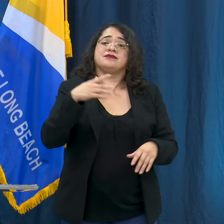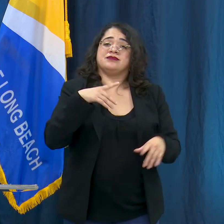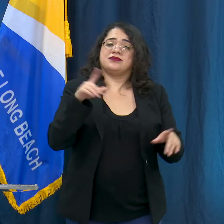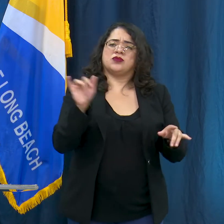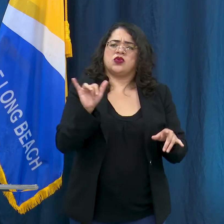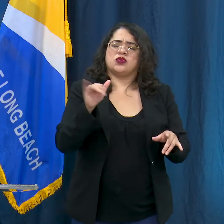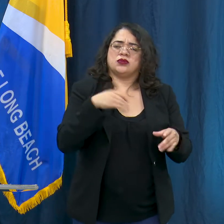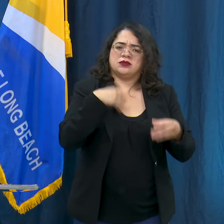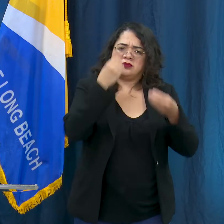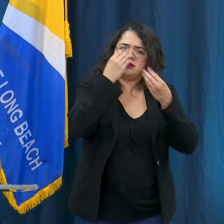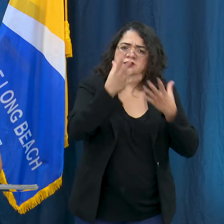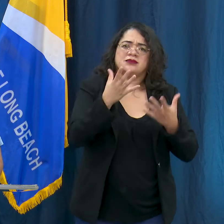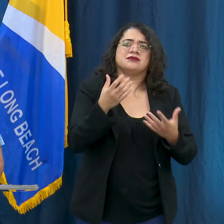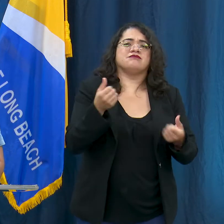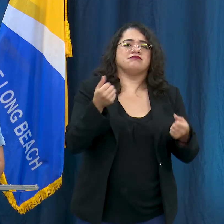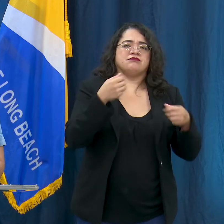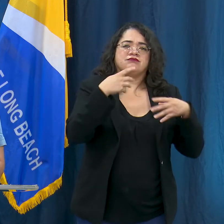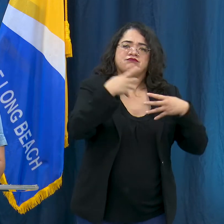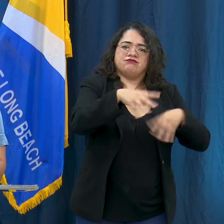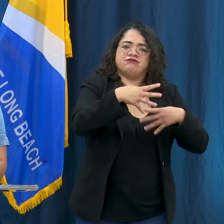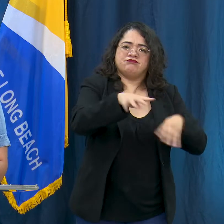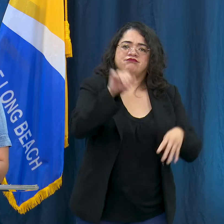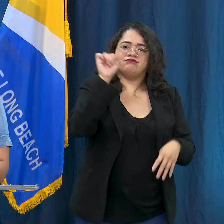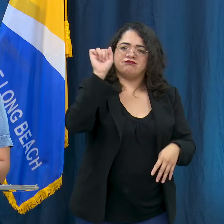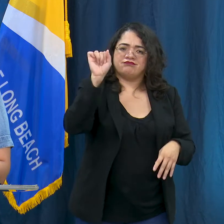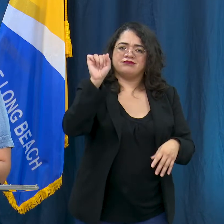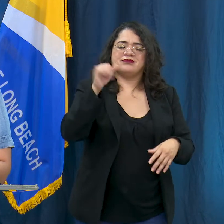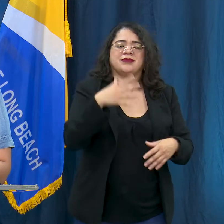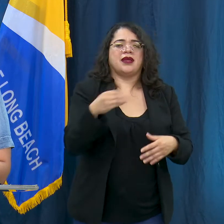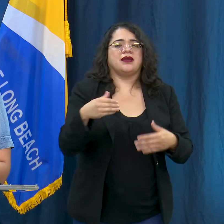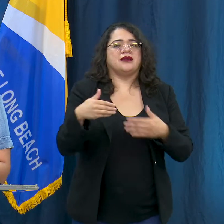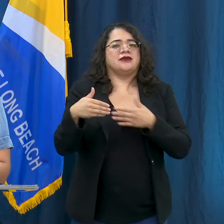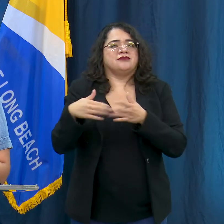sobre las protest --is y la Kwan antenna como preface Porefessional s de salud